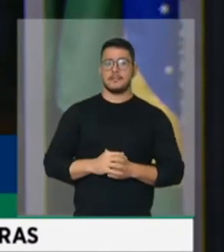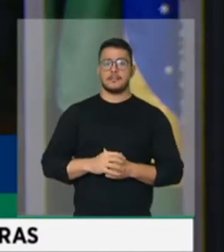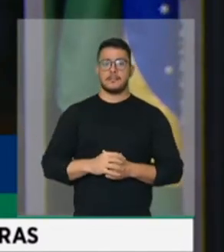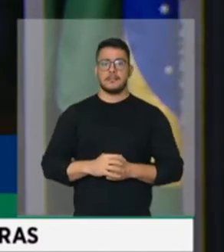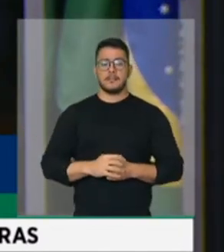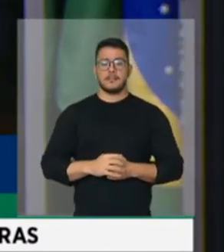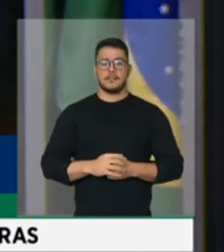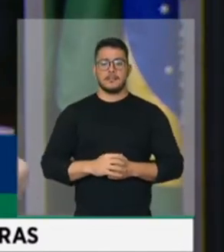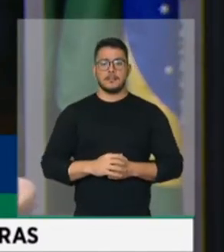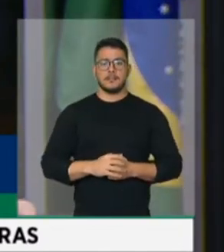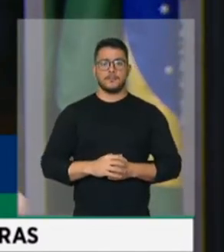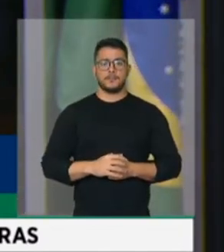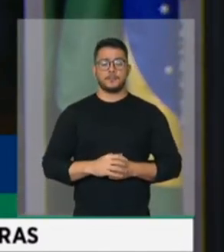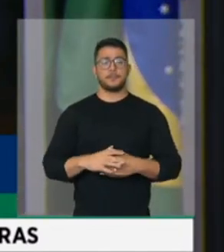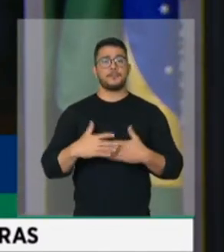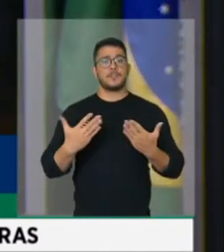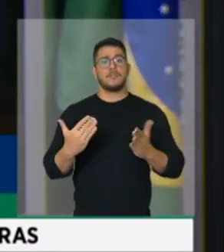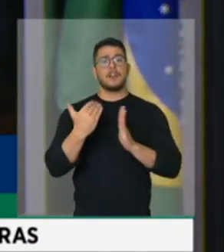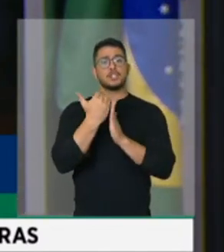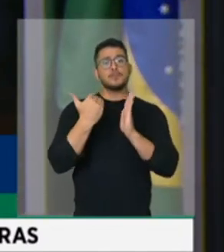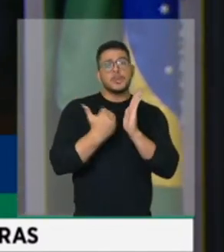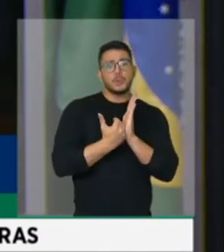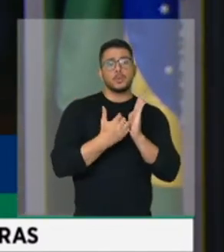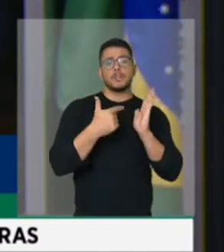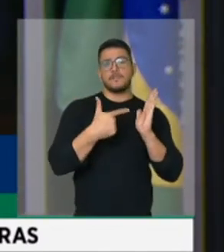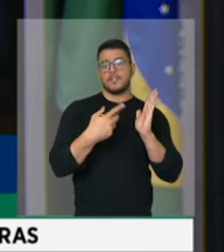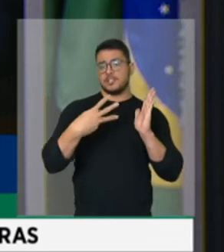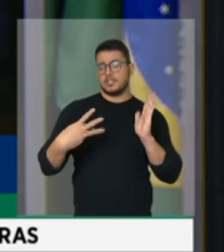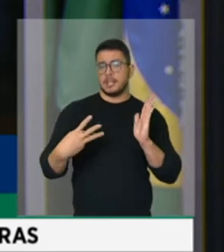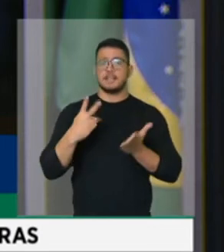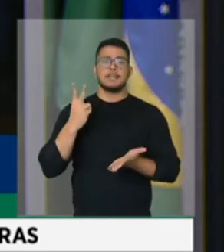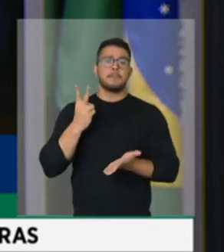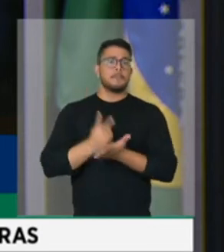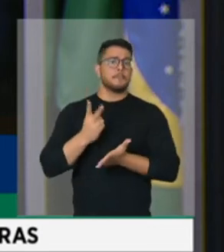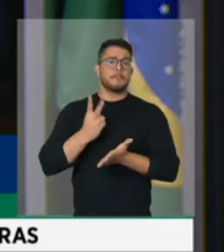DA EMPRESA. A ELETROBRAS JÁ DETEVE, EM 2011, 36% DA GERAÇÃO DE ENERGIA NO